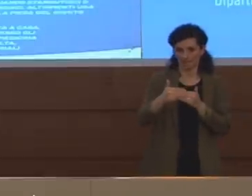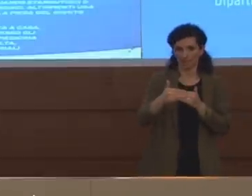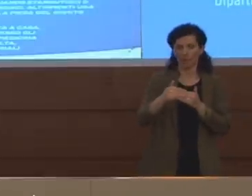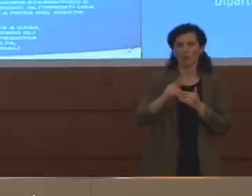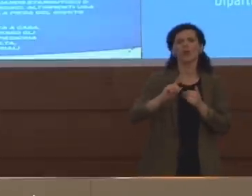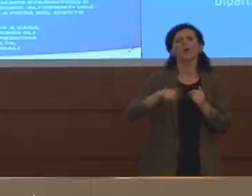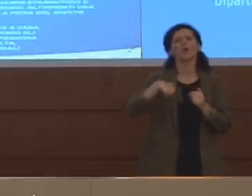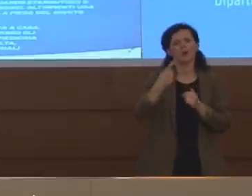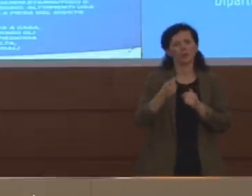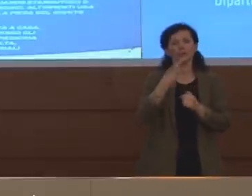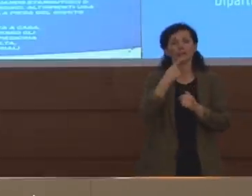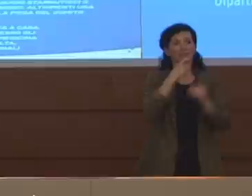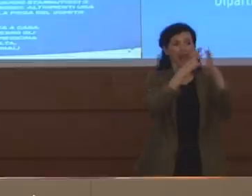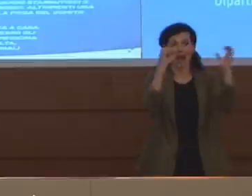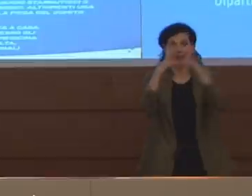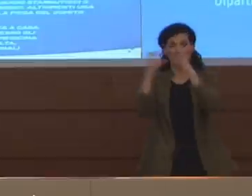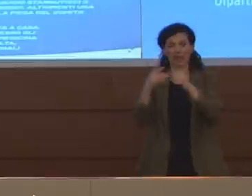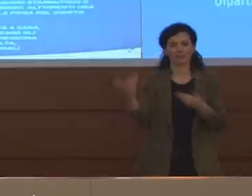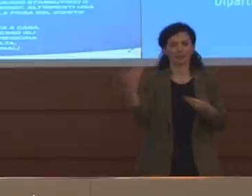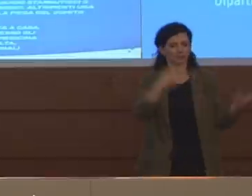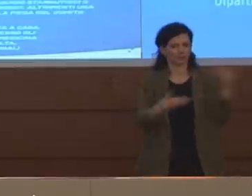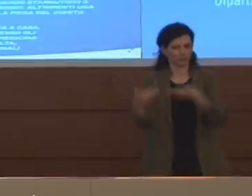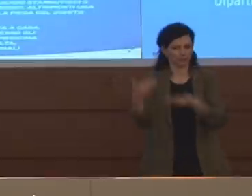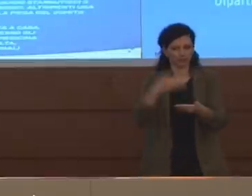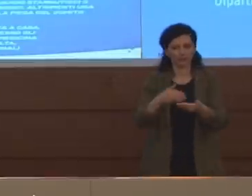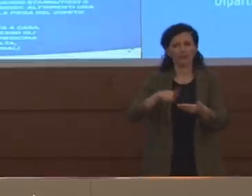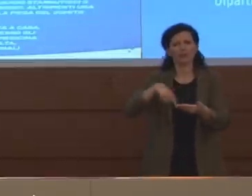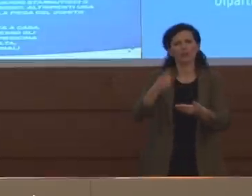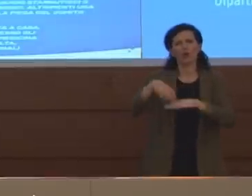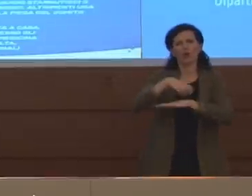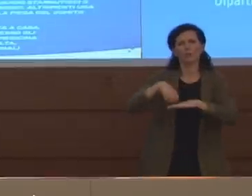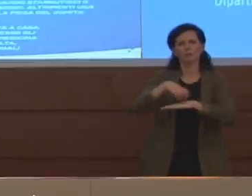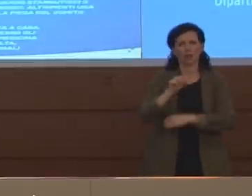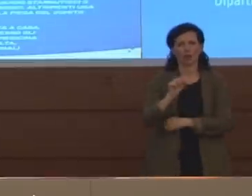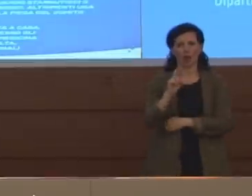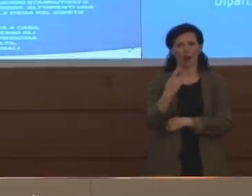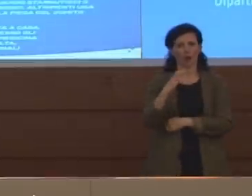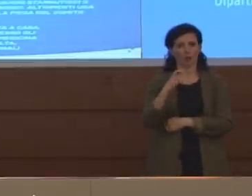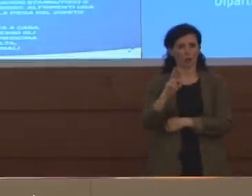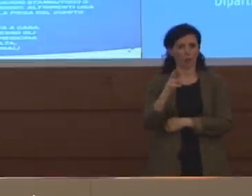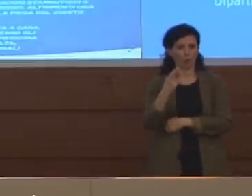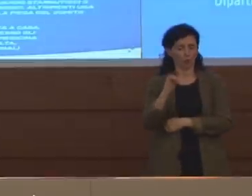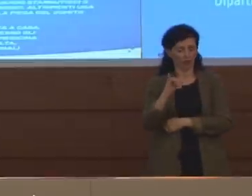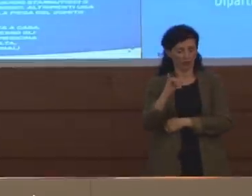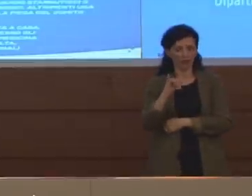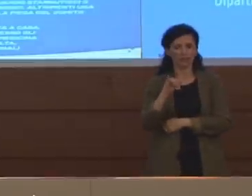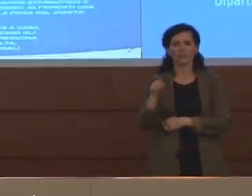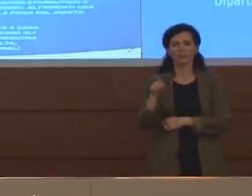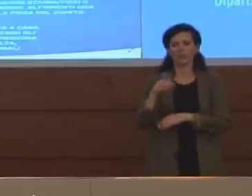identificato dal Commissario Arcuri allo scopo, con competenze tra loro